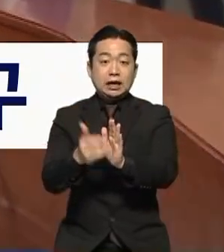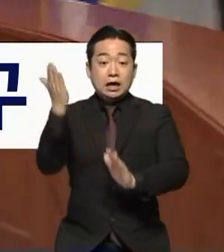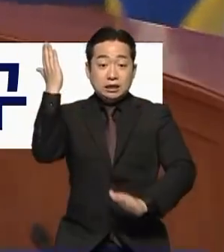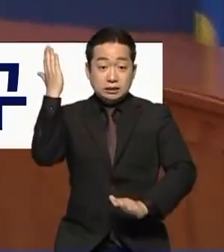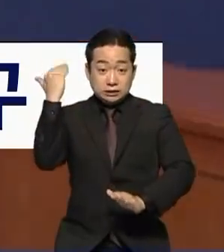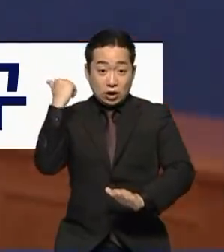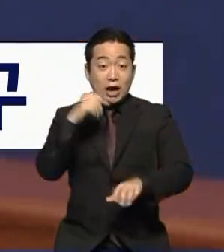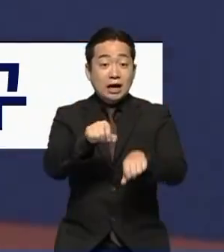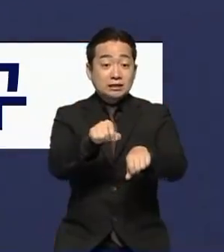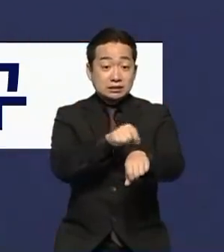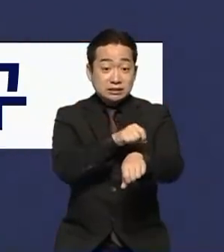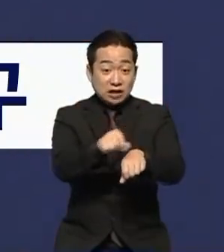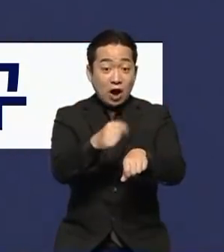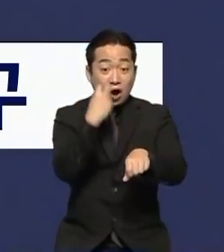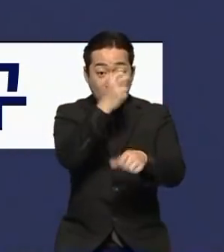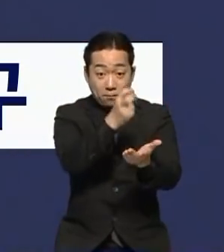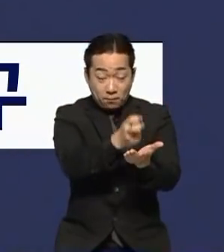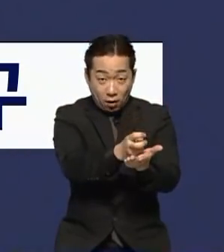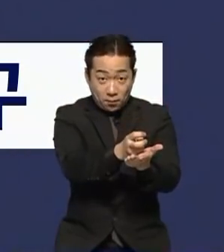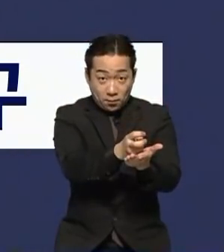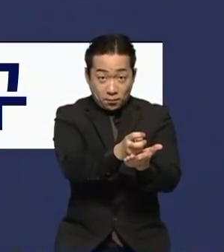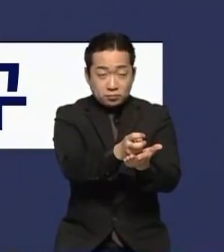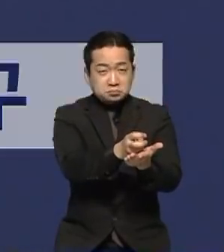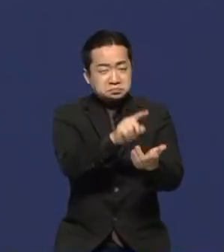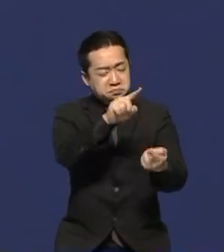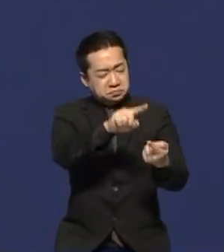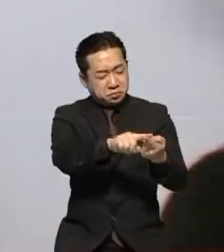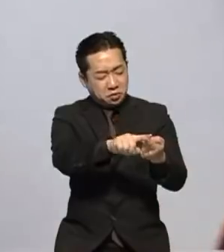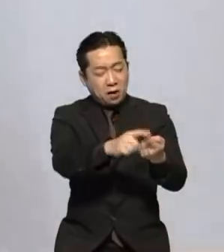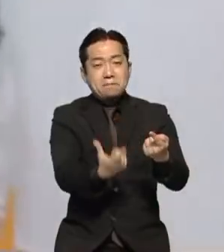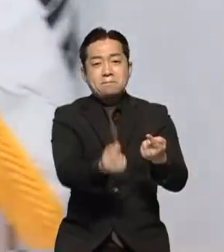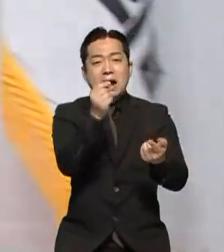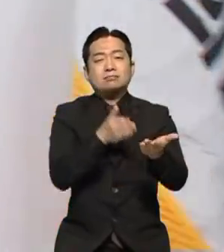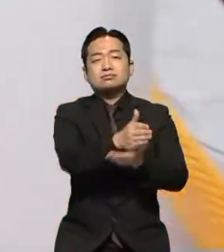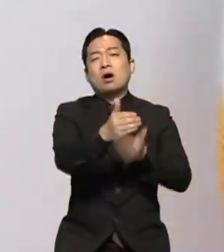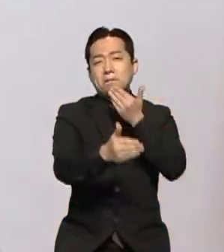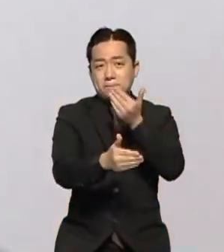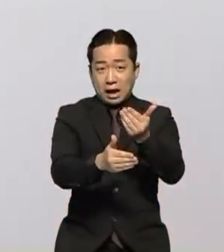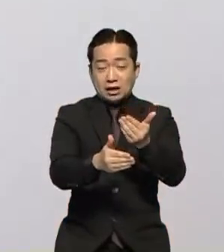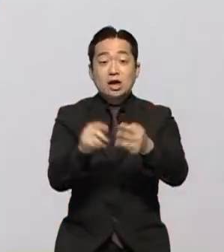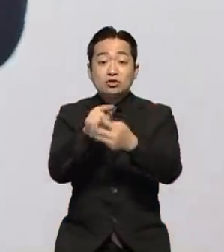빠른 처리가 가능하다는 주장입니다. 윤 당선인도 부정부패 규명은 피할 일이